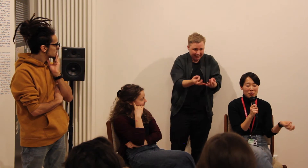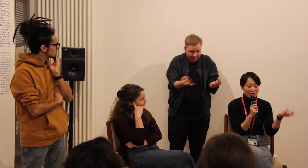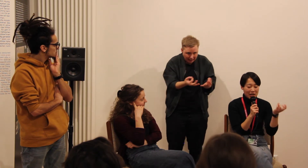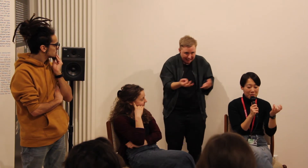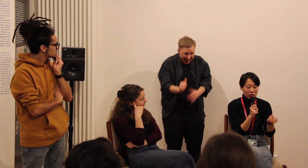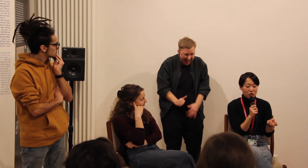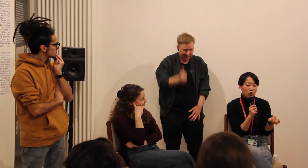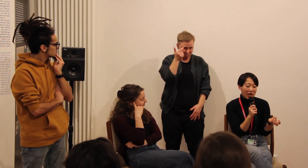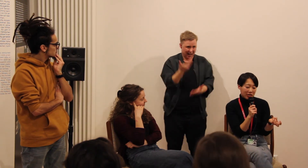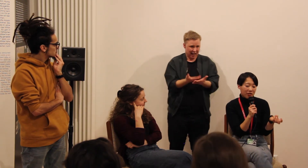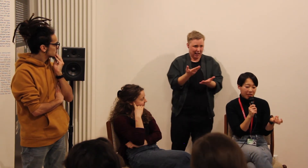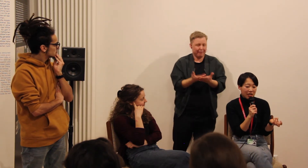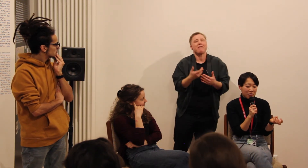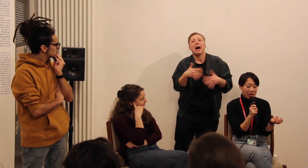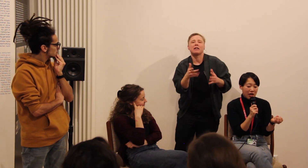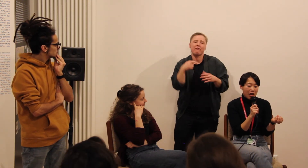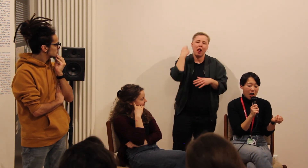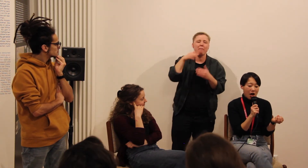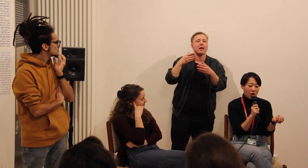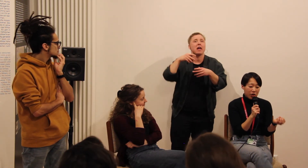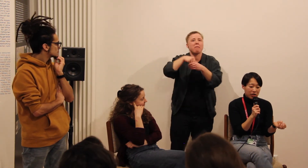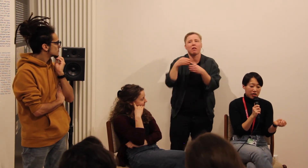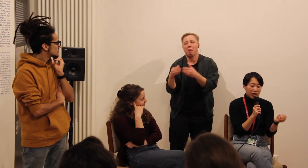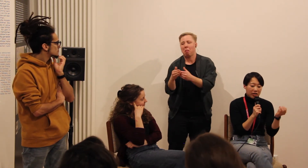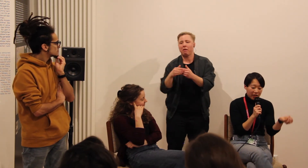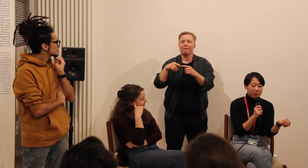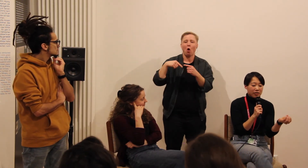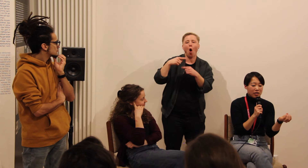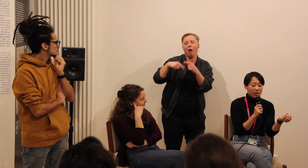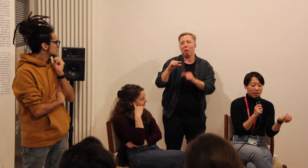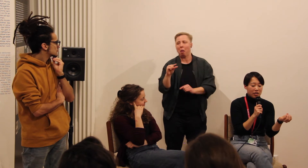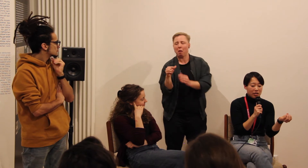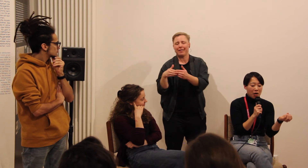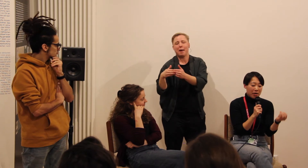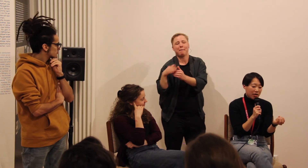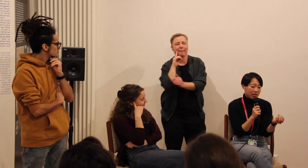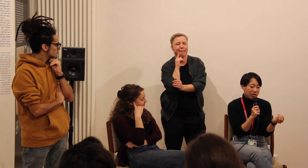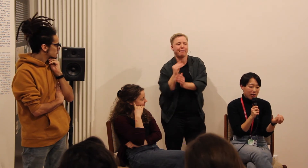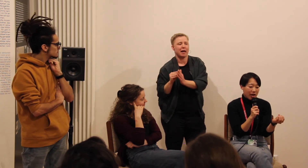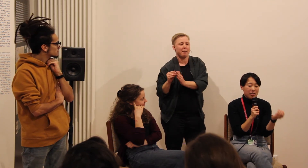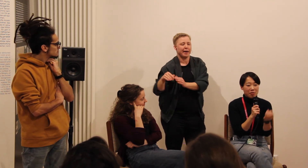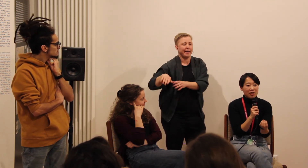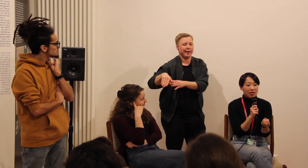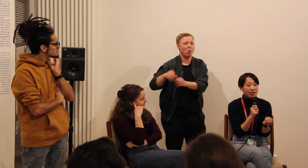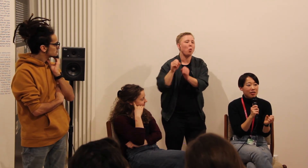Es gab aber keine Chance einen Film zu sehen wo Taube die Hauptrolle spielten.